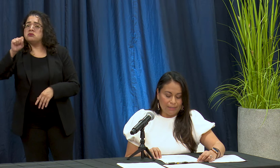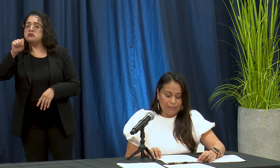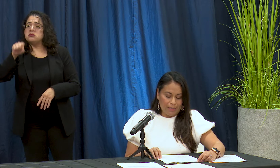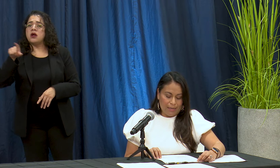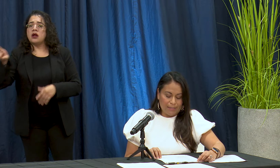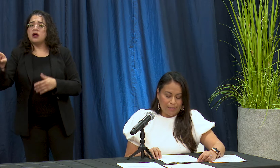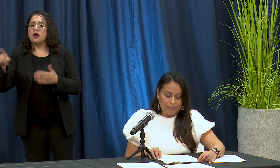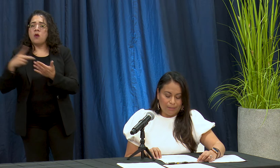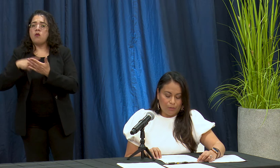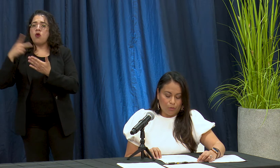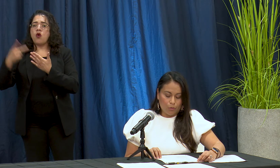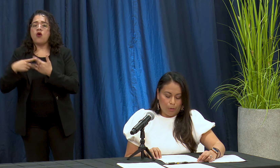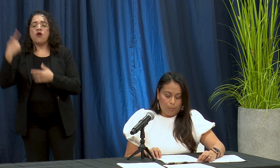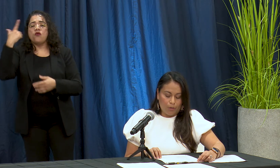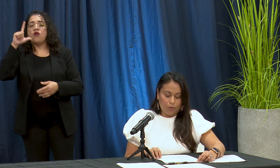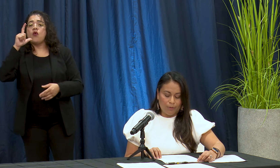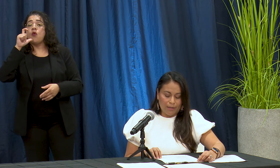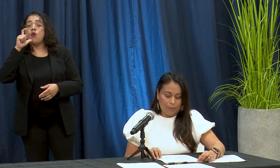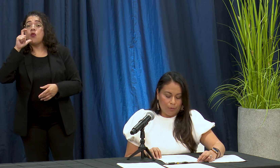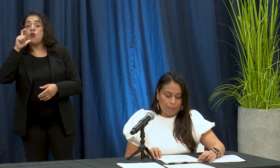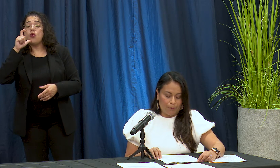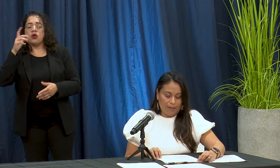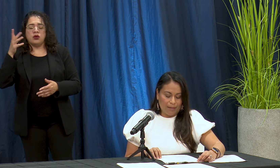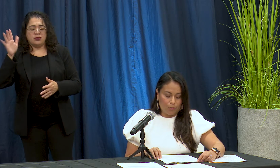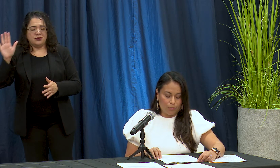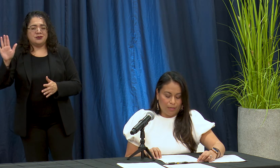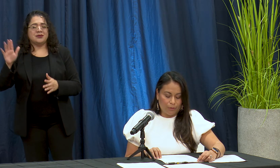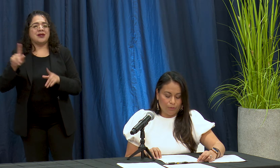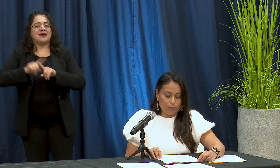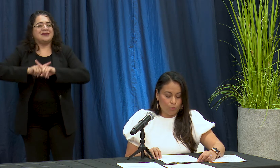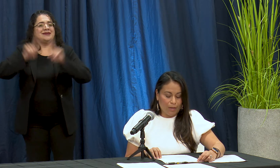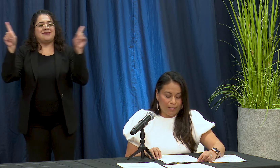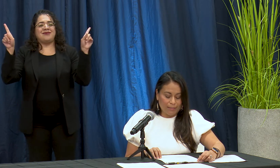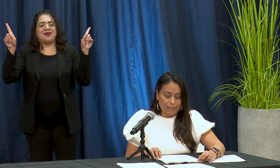establecido por el govern adore para condado ruderalis